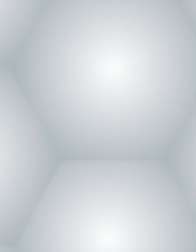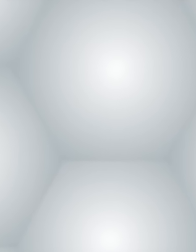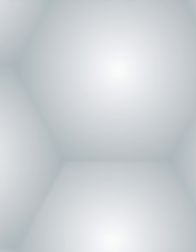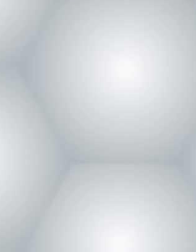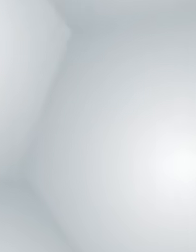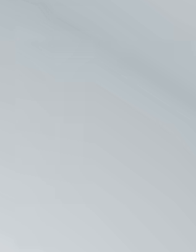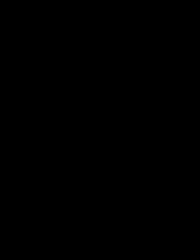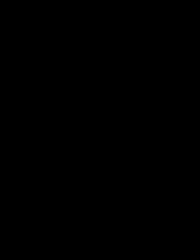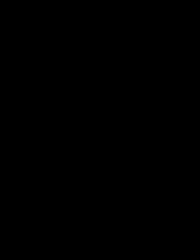[Música]